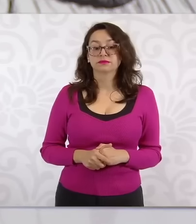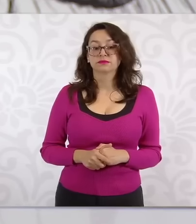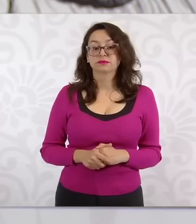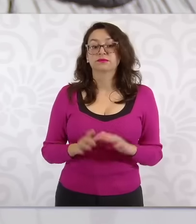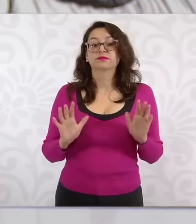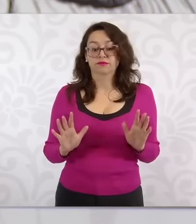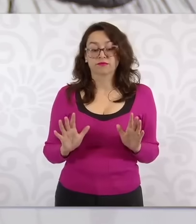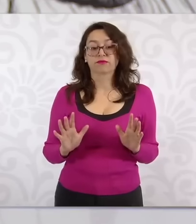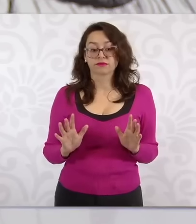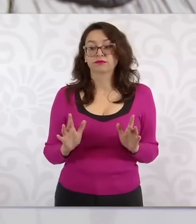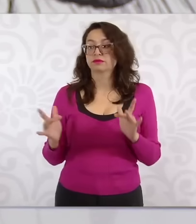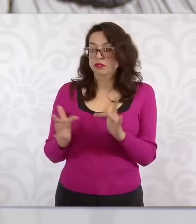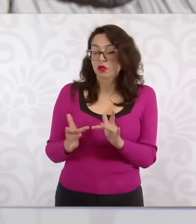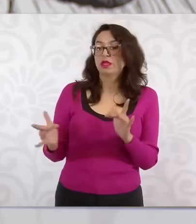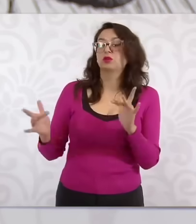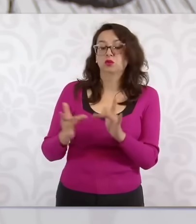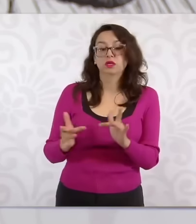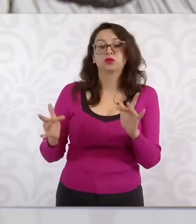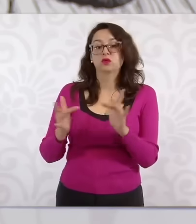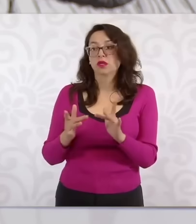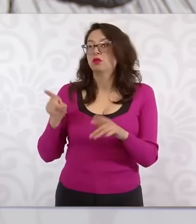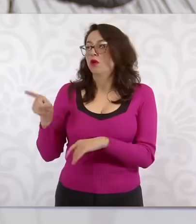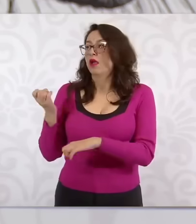Claro, estamos en contacto con ellos para ver qué entidades de la República es donde